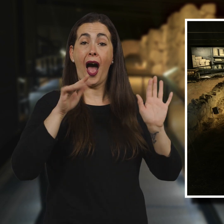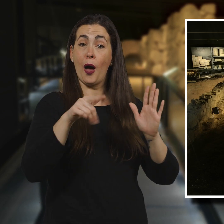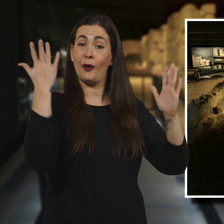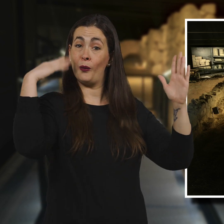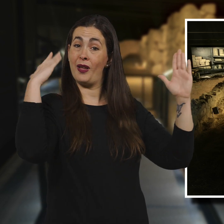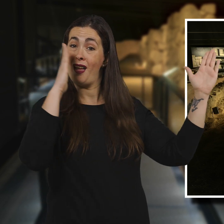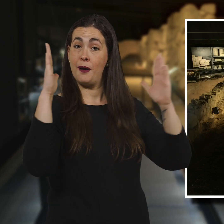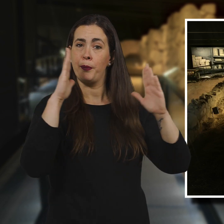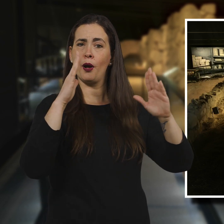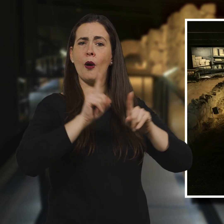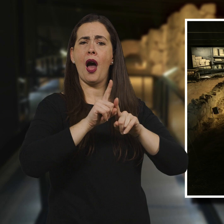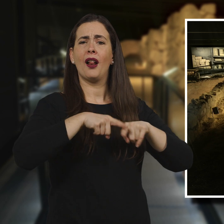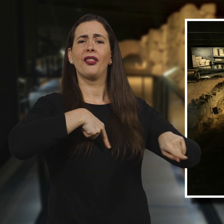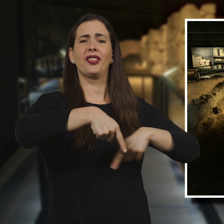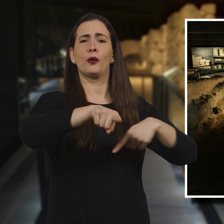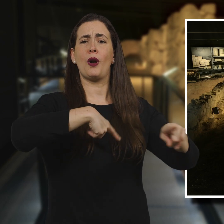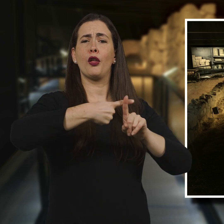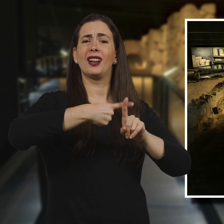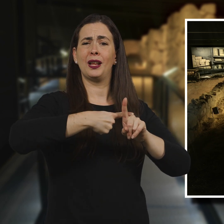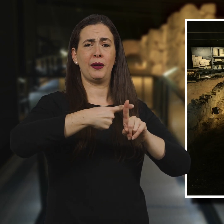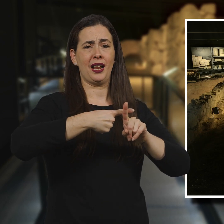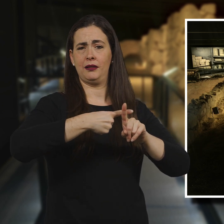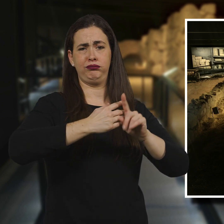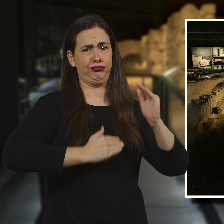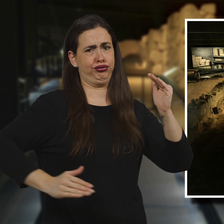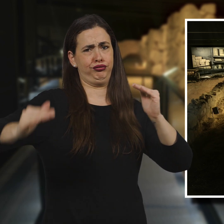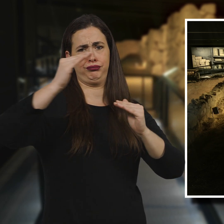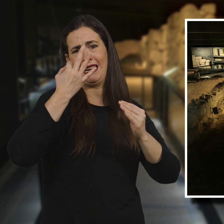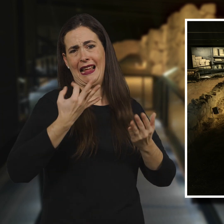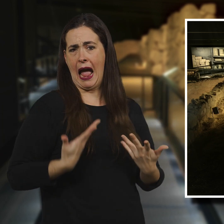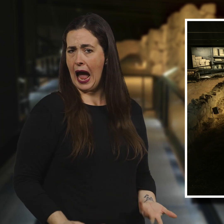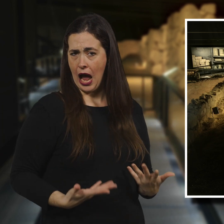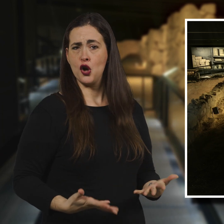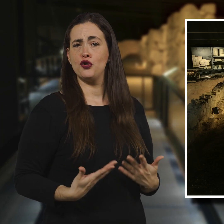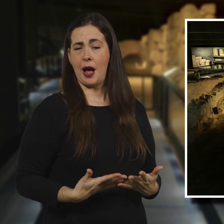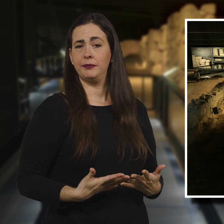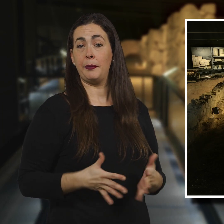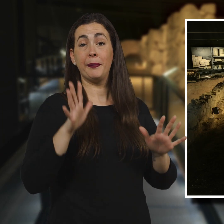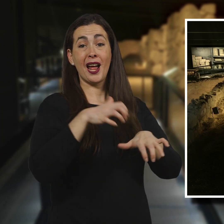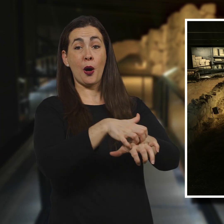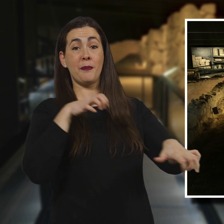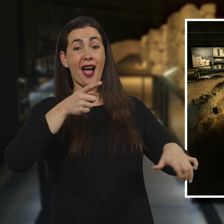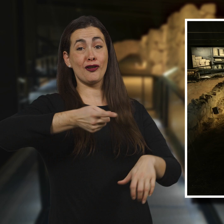i encara que el nivell de circulació quedava molt per damunt de l’actual, es pot assegurar que, com la majoria dels "decumani"